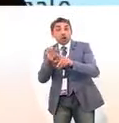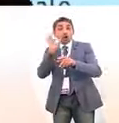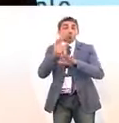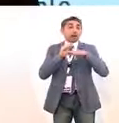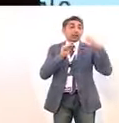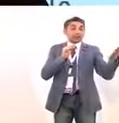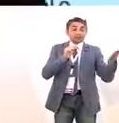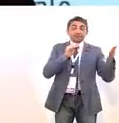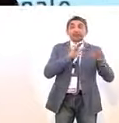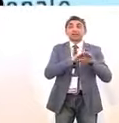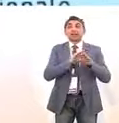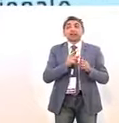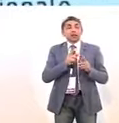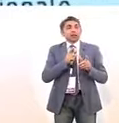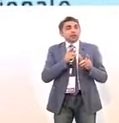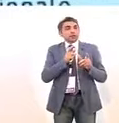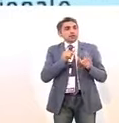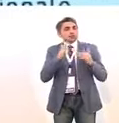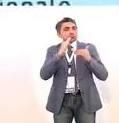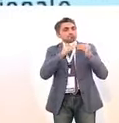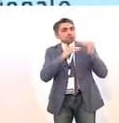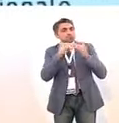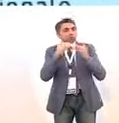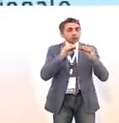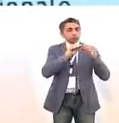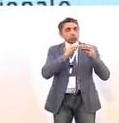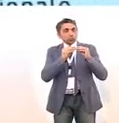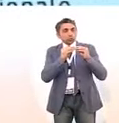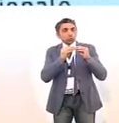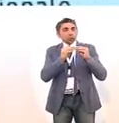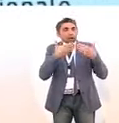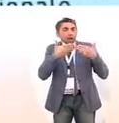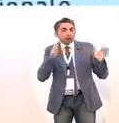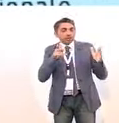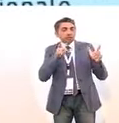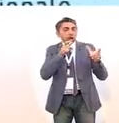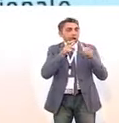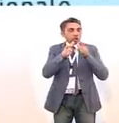di creare delle strutture e ce ne sono già alcune e di aprire un ragionamento sui contenuti,